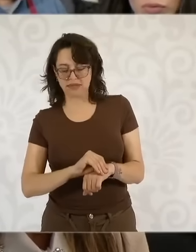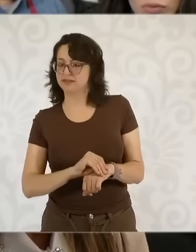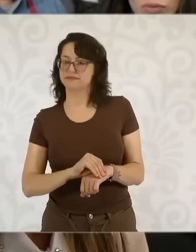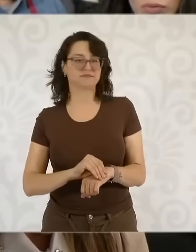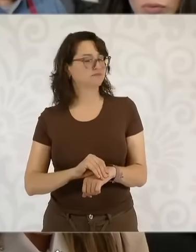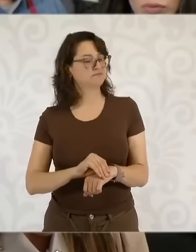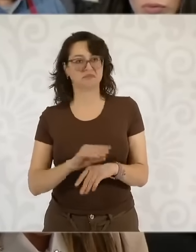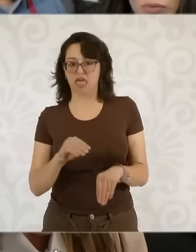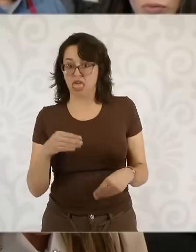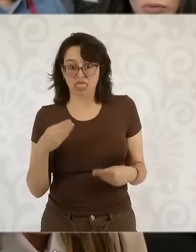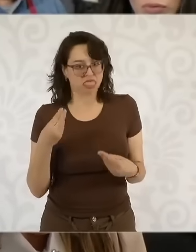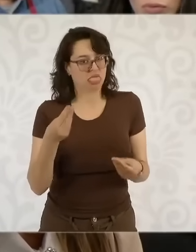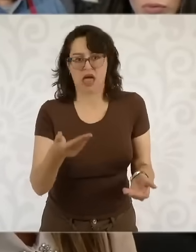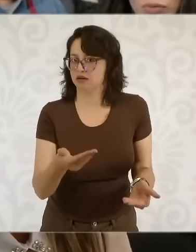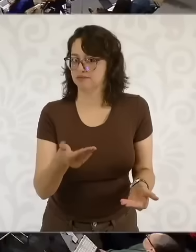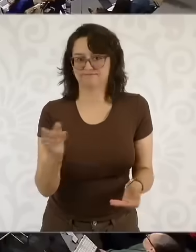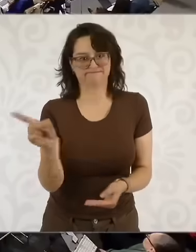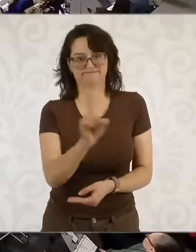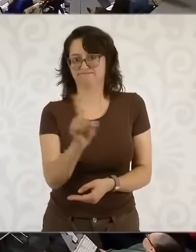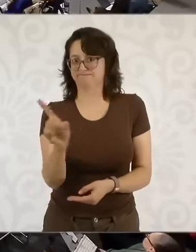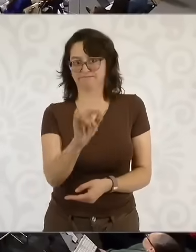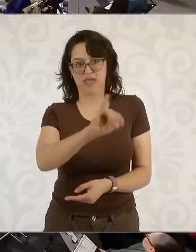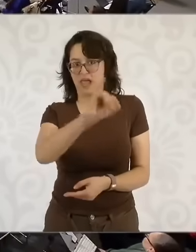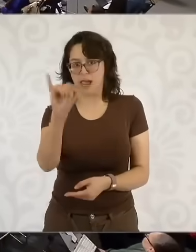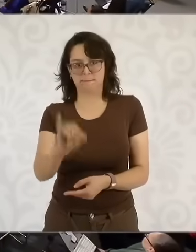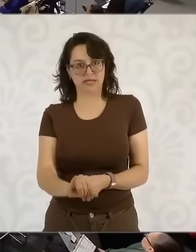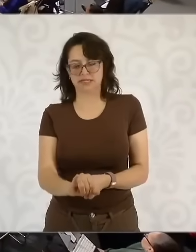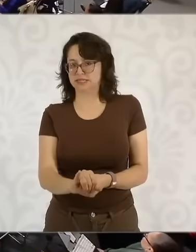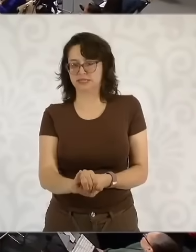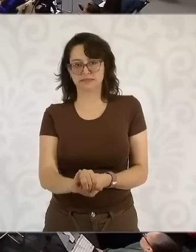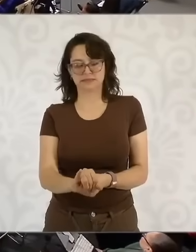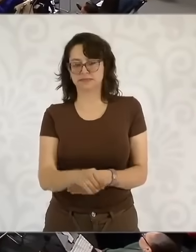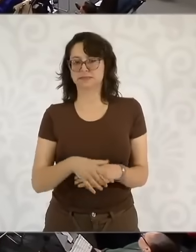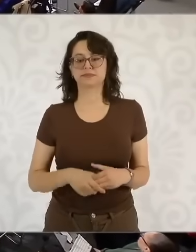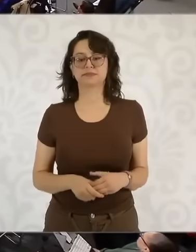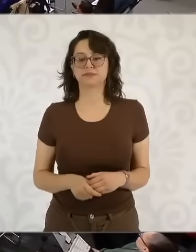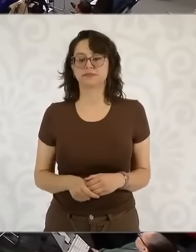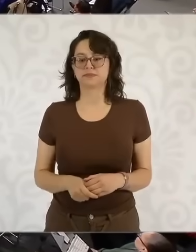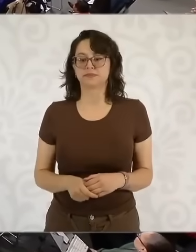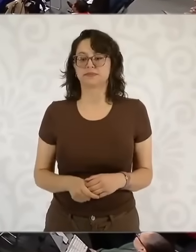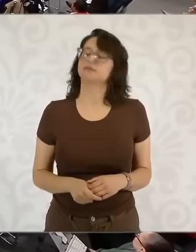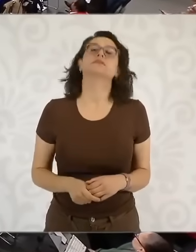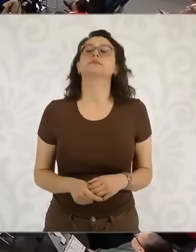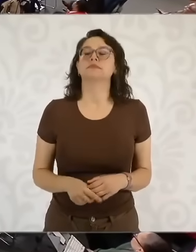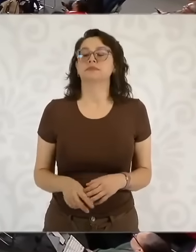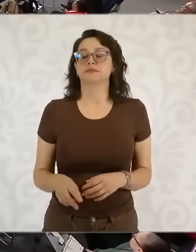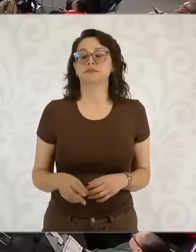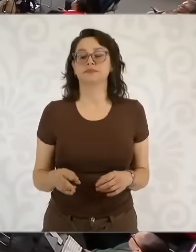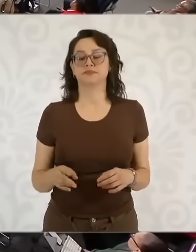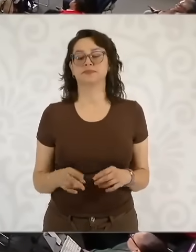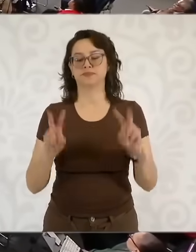entregándole voluntariamente lo que nos exige por la fuerza." Ante este planteamiento presidenta le